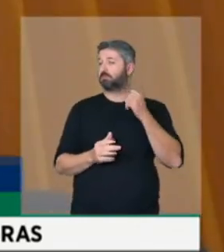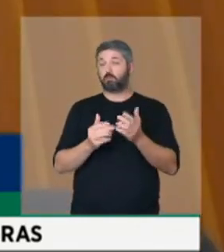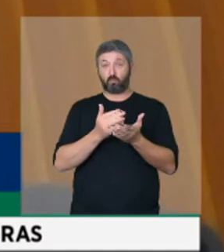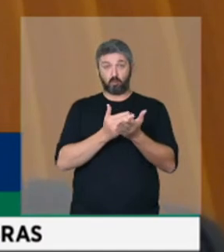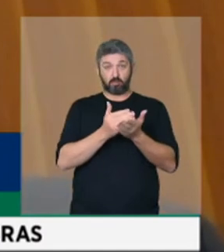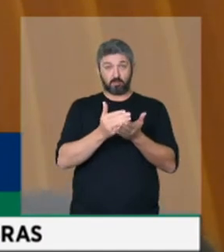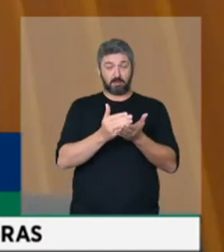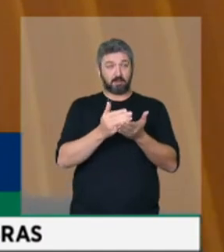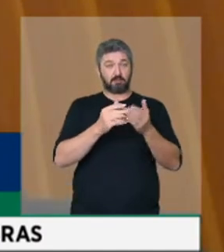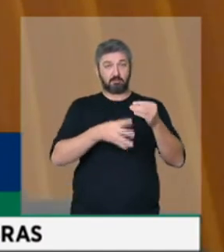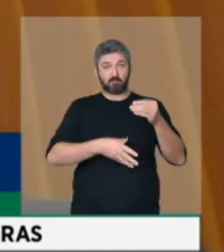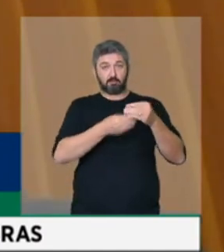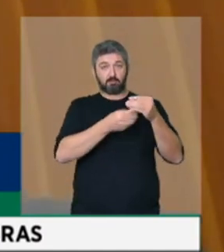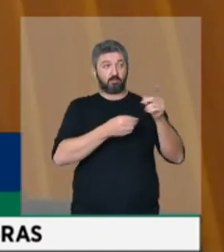HENRIQUE FONTANA. PRAF -- [DEPUTADO]: OBRIGADO